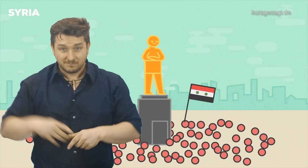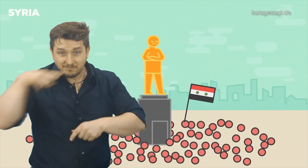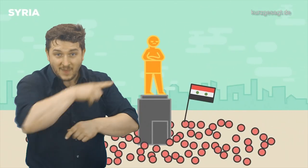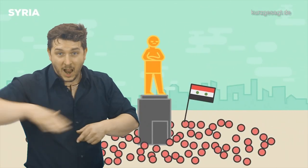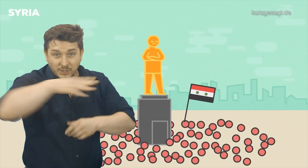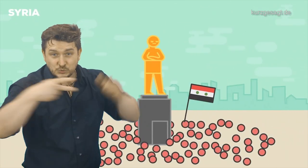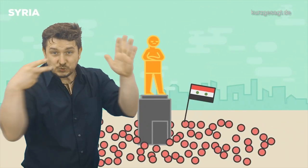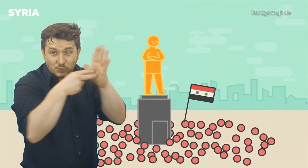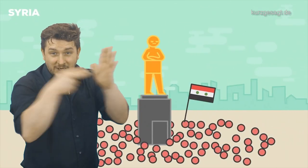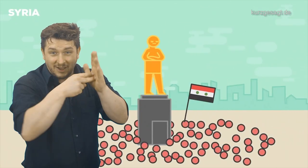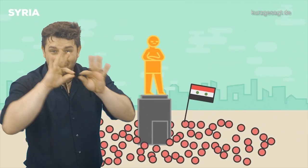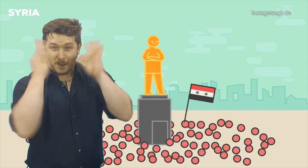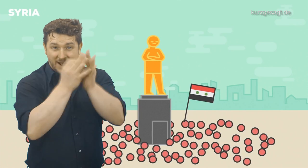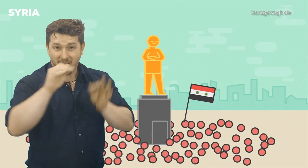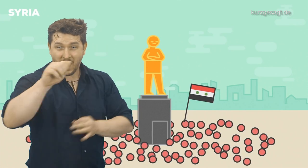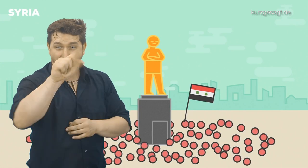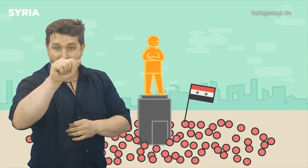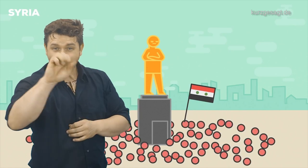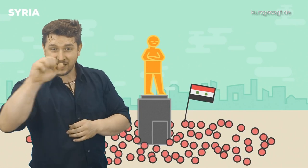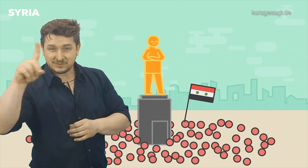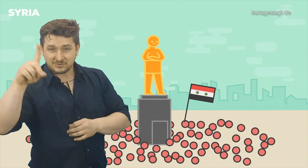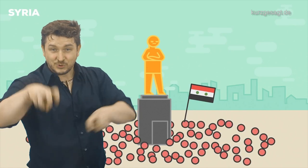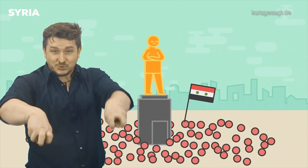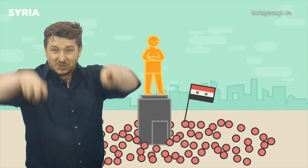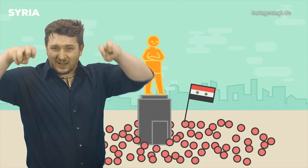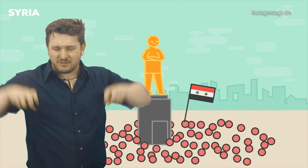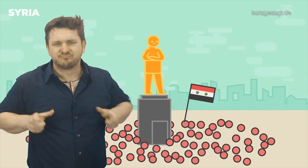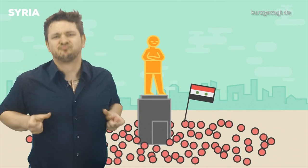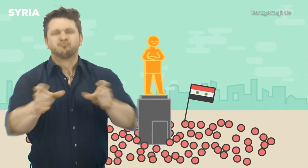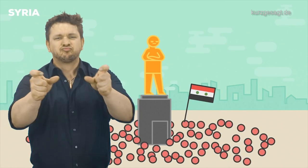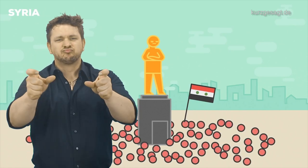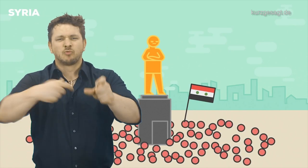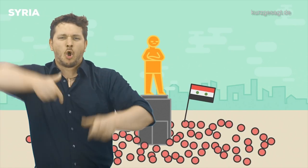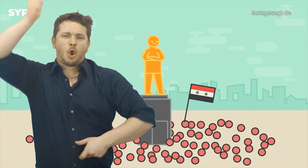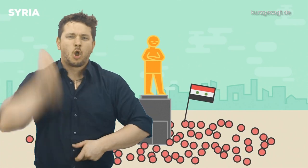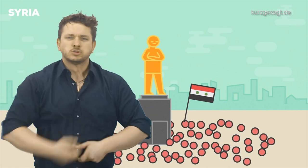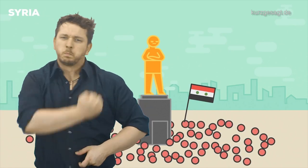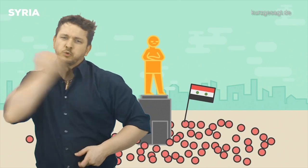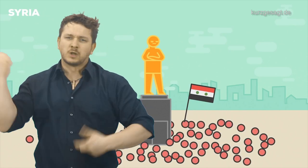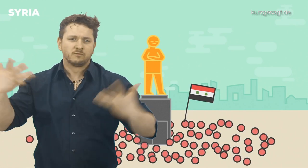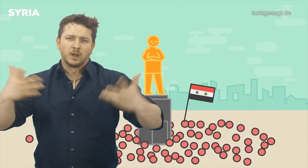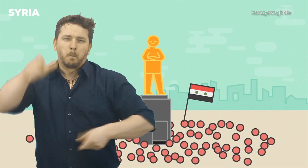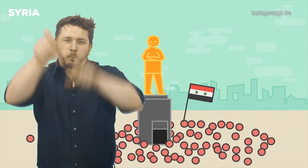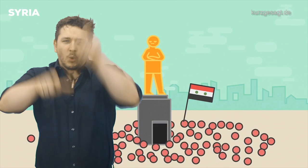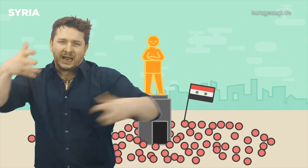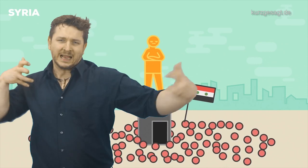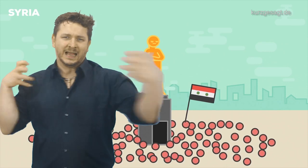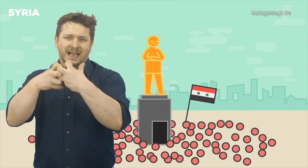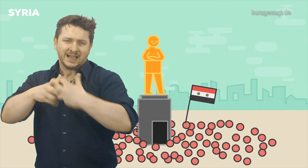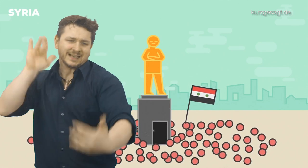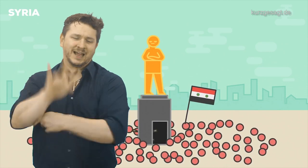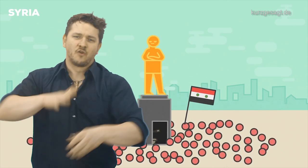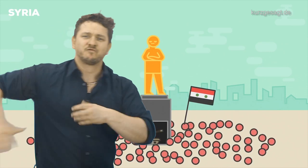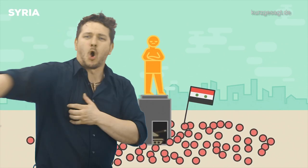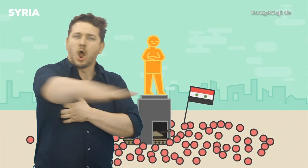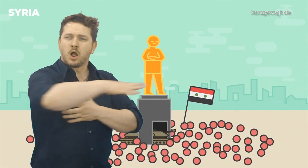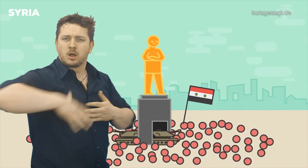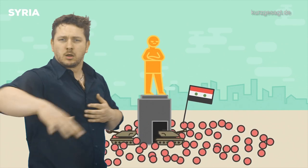In Syrien aber verweigerte die Familie al- Assad zurückzutreten. Sie begann einen brutalen Bürgerkrieg gegen das Volk.